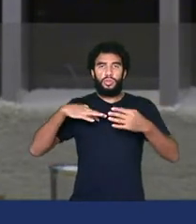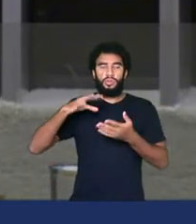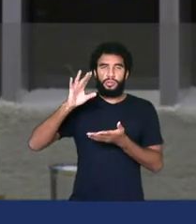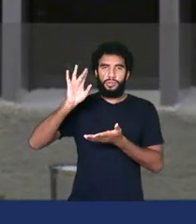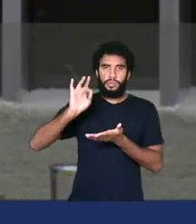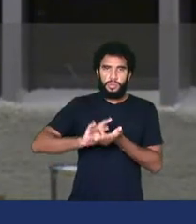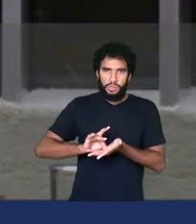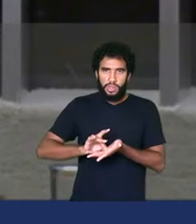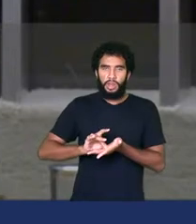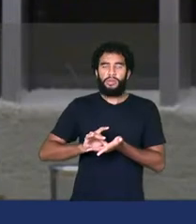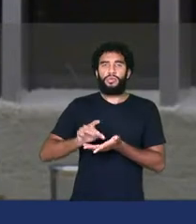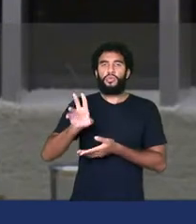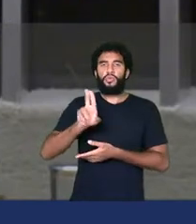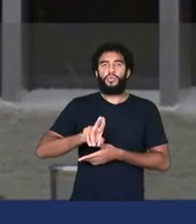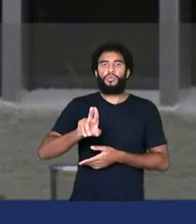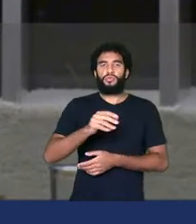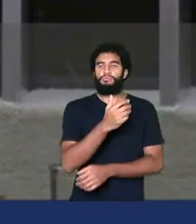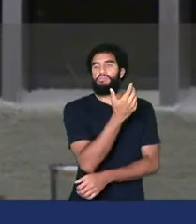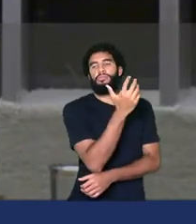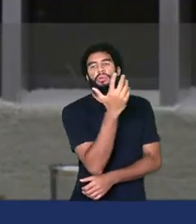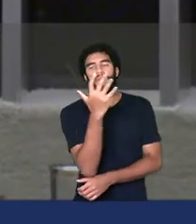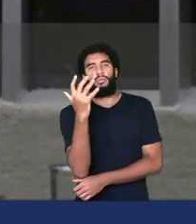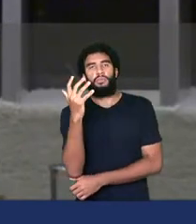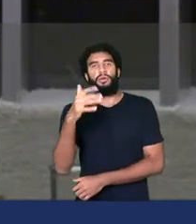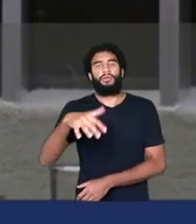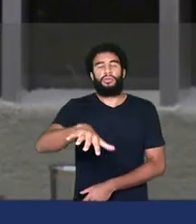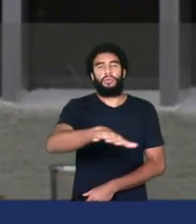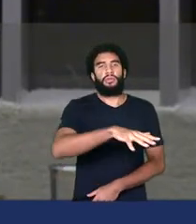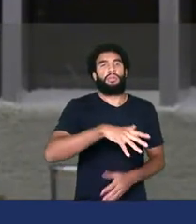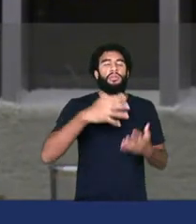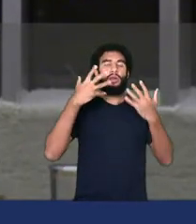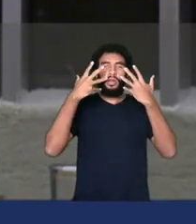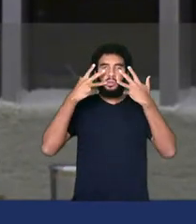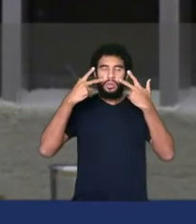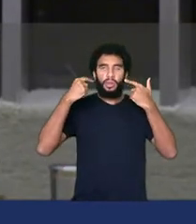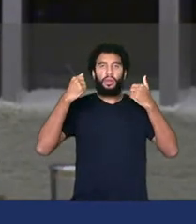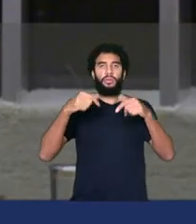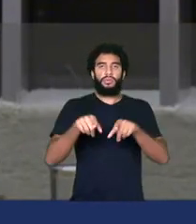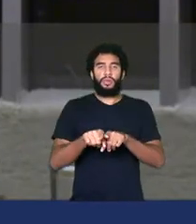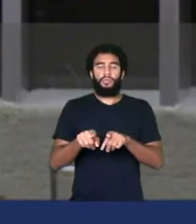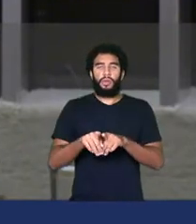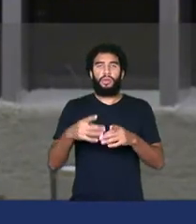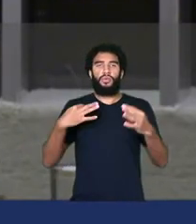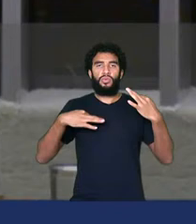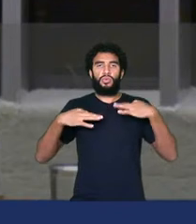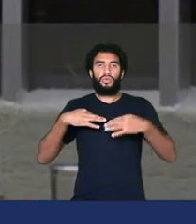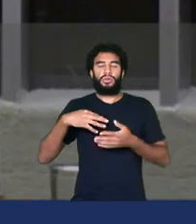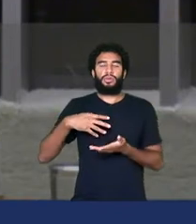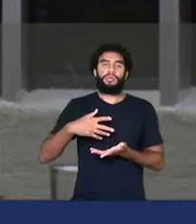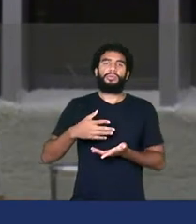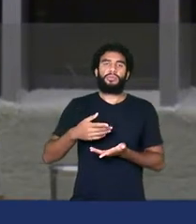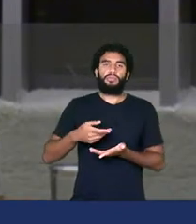QUE NÓS TENHAMOS UM TURISMO, ENFIM, A PARTIR DAS NOSSAS BELEZAS NATURAIS, QUE TENHAMOS UMA CADEIA DE TURISMO